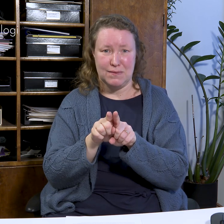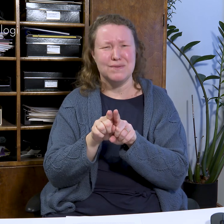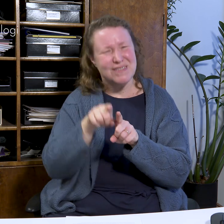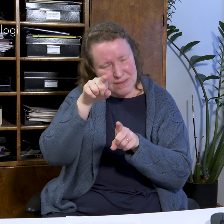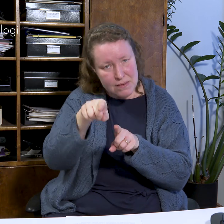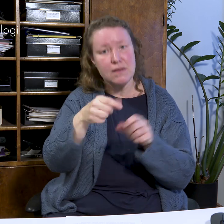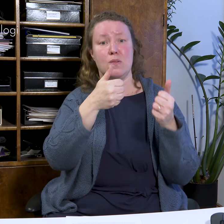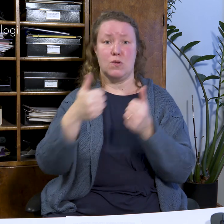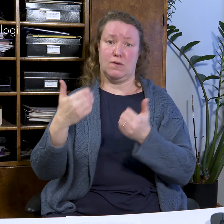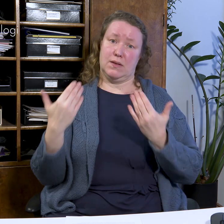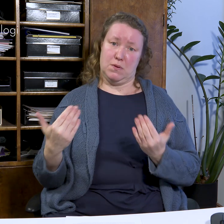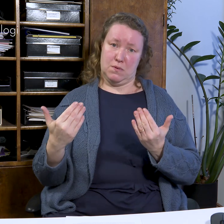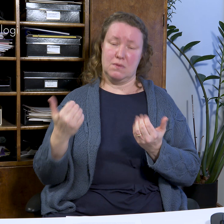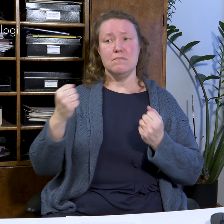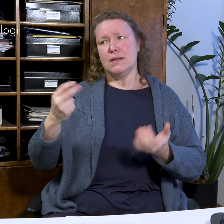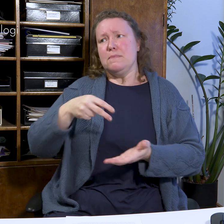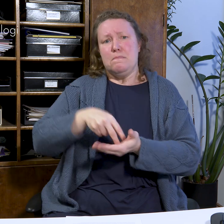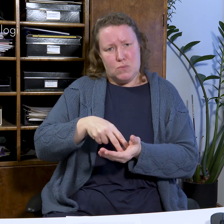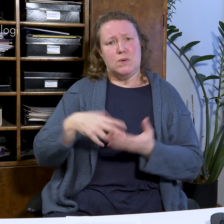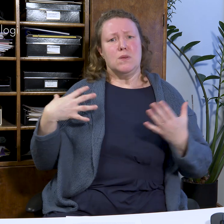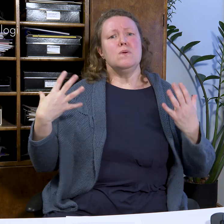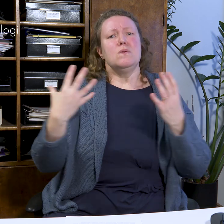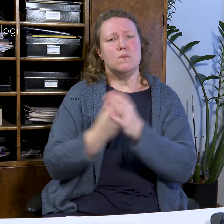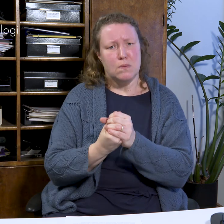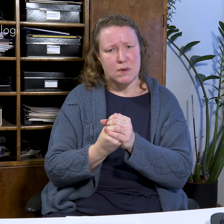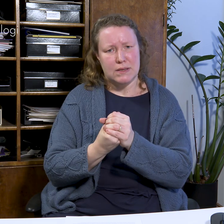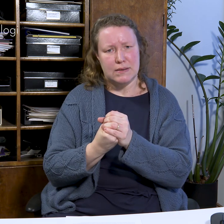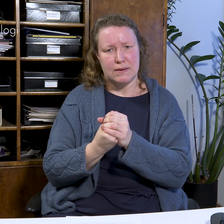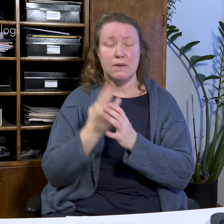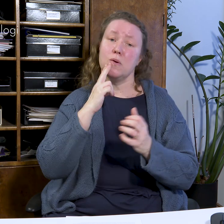Toiveemme on, että voisimme pysähtyä miettimään asiaa yhdessä, -